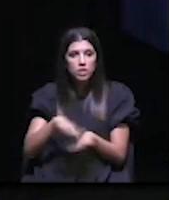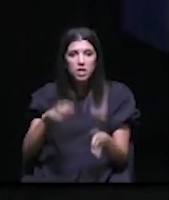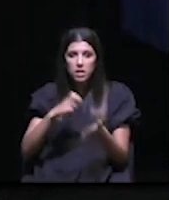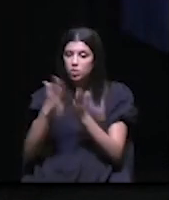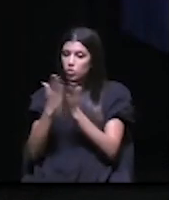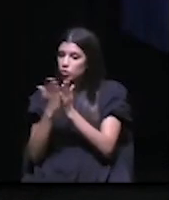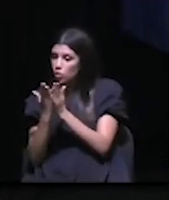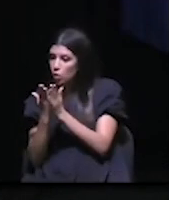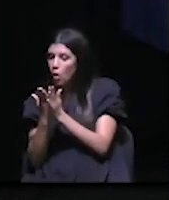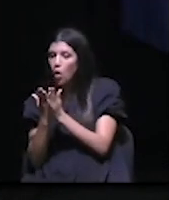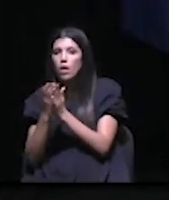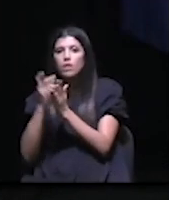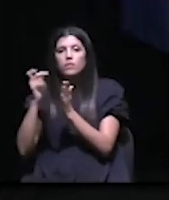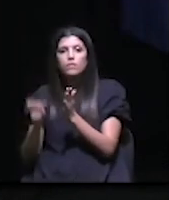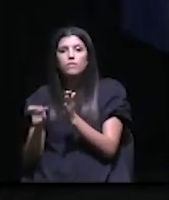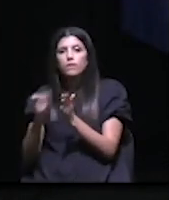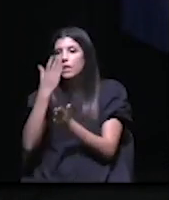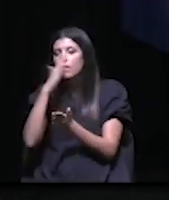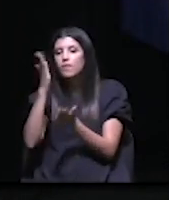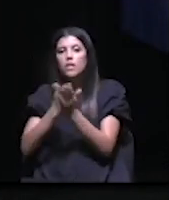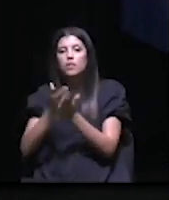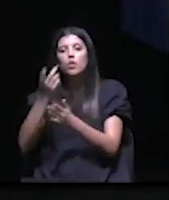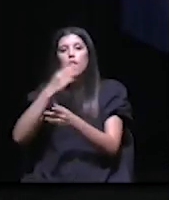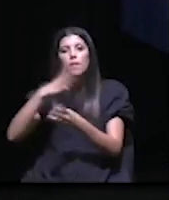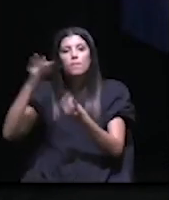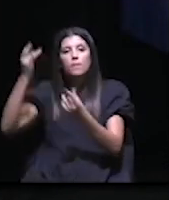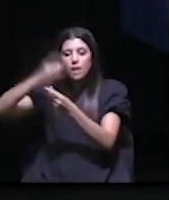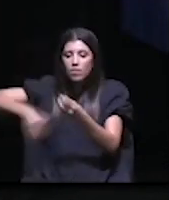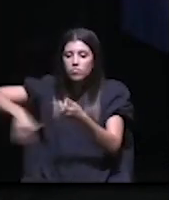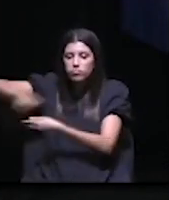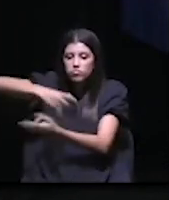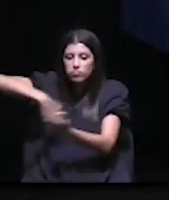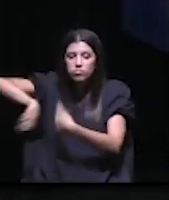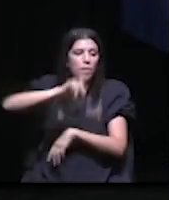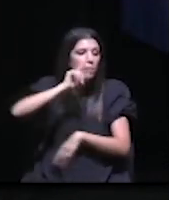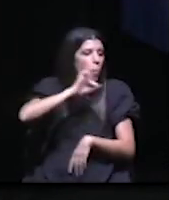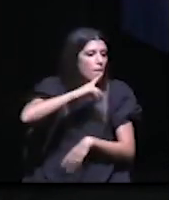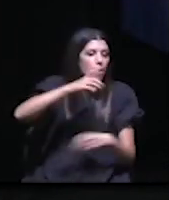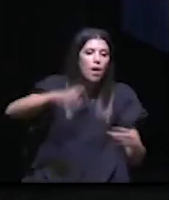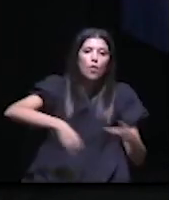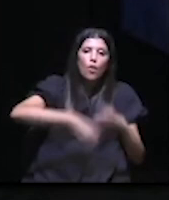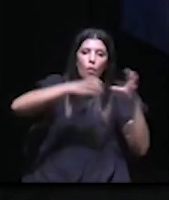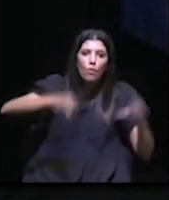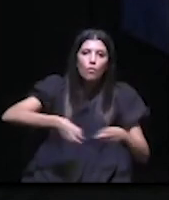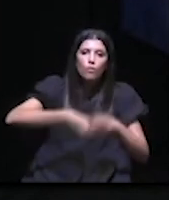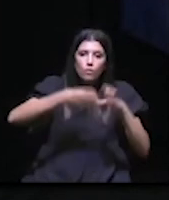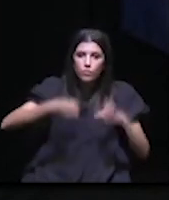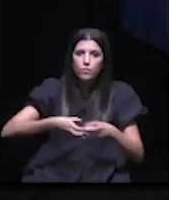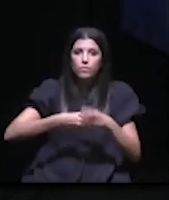e fiquem a brincar à porta da escola, enquanto os pais e as famílias convivem, naqueles que não são muitas vezes uns minutos